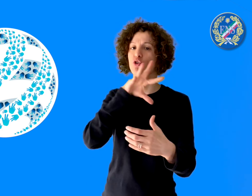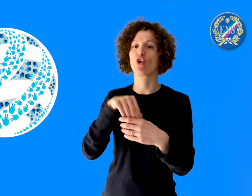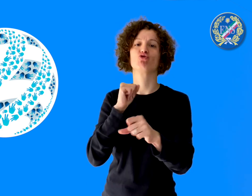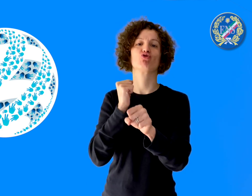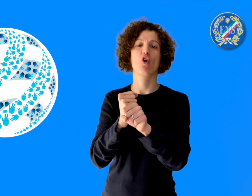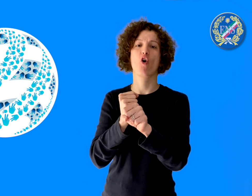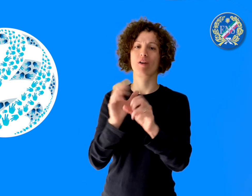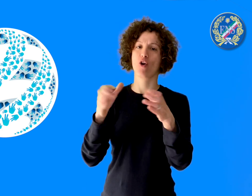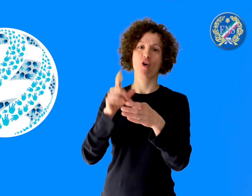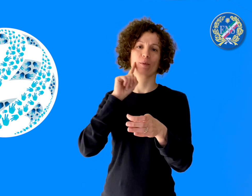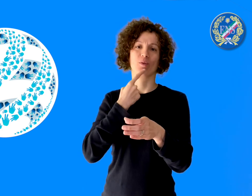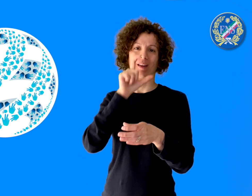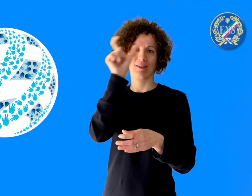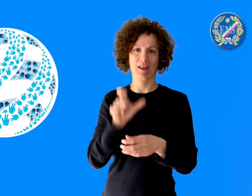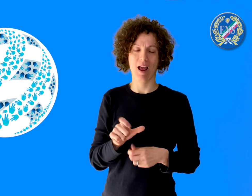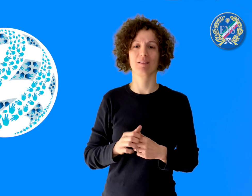una data entrata di diritto nella storia della comunità sorda italiana.